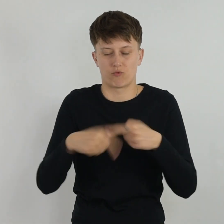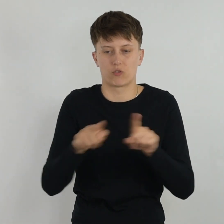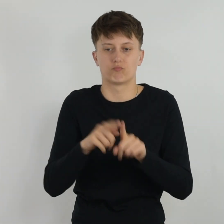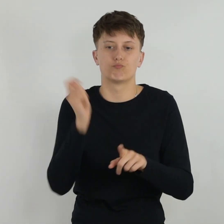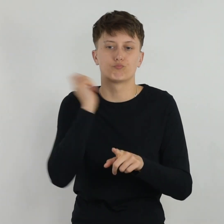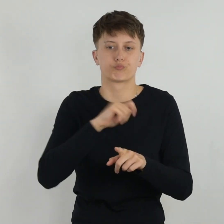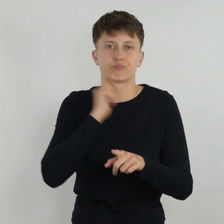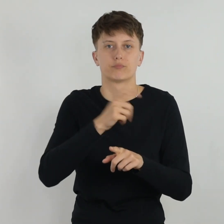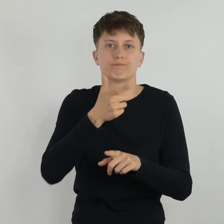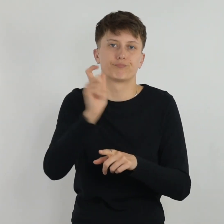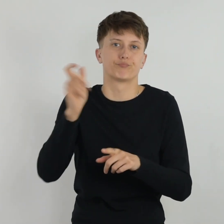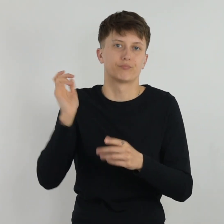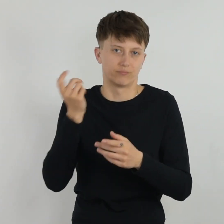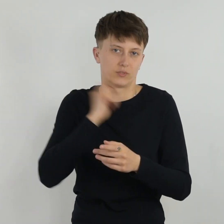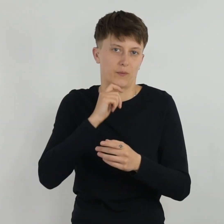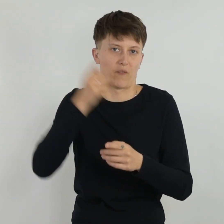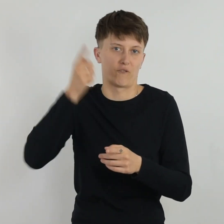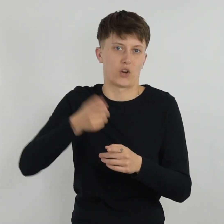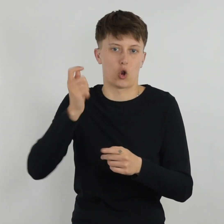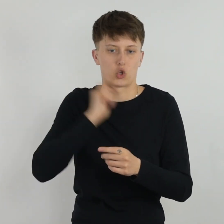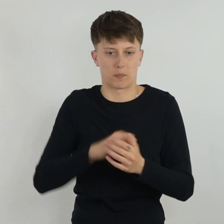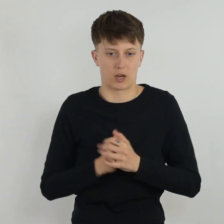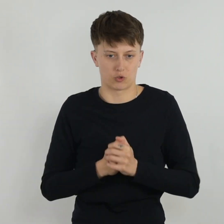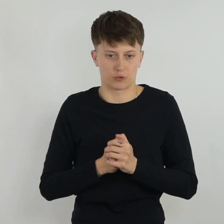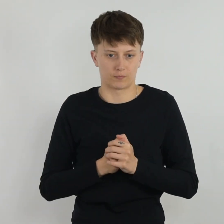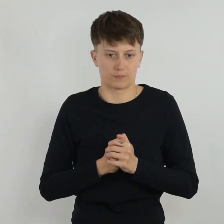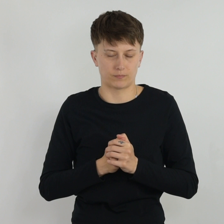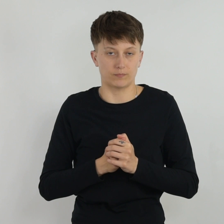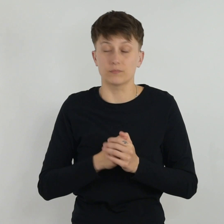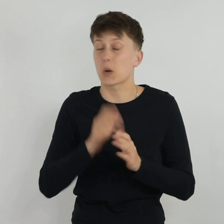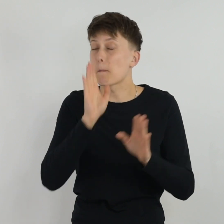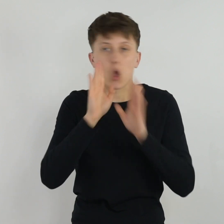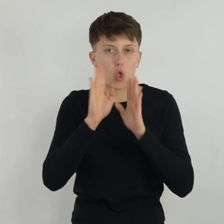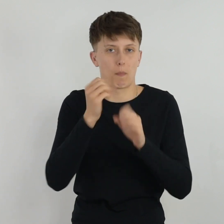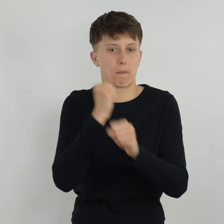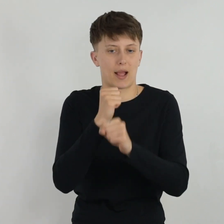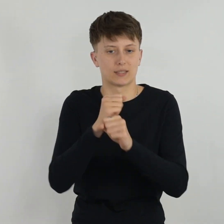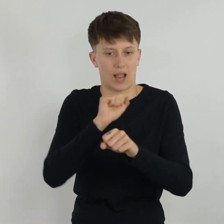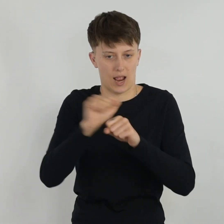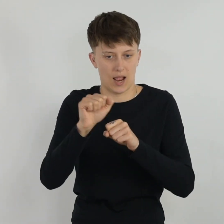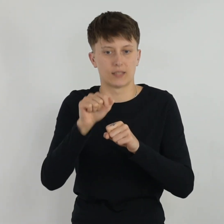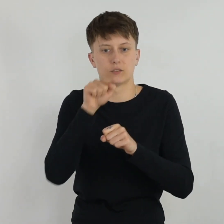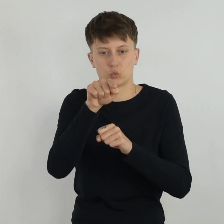do wykonywania wyroków śmierci. Podobne prace z tego cyklu,